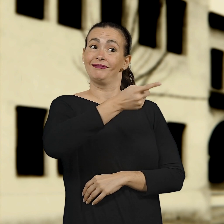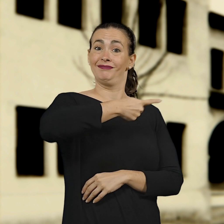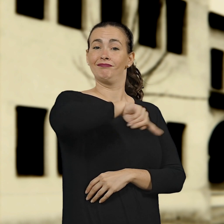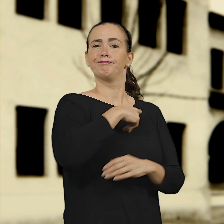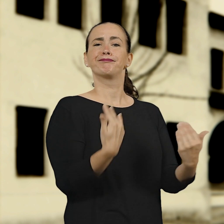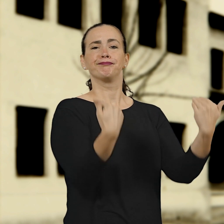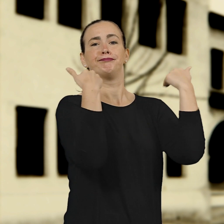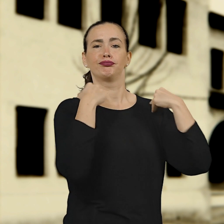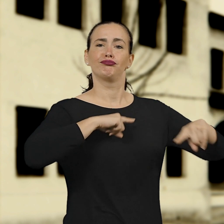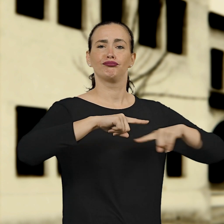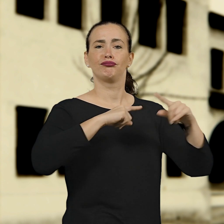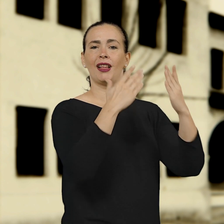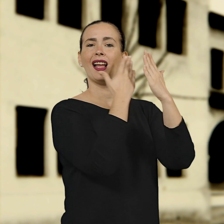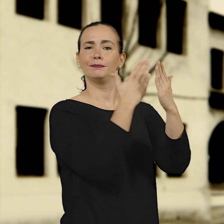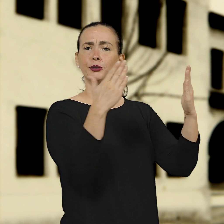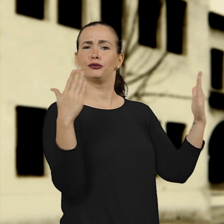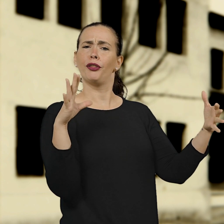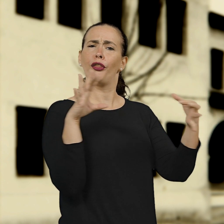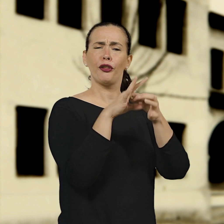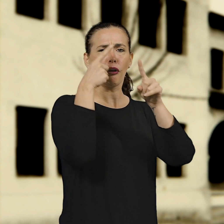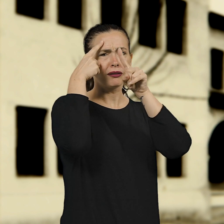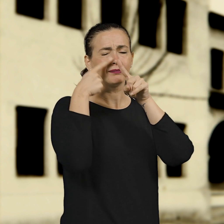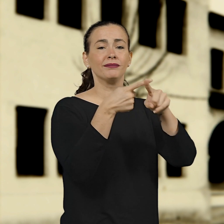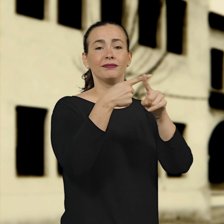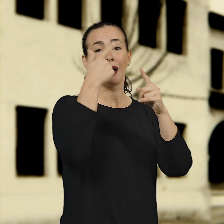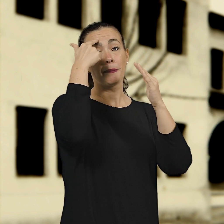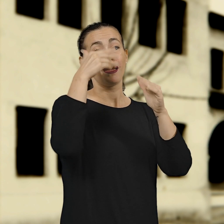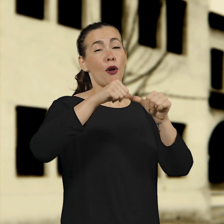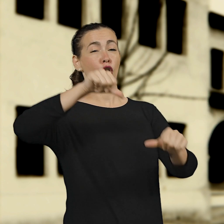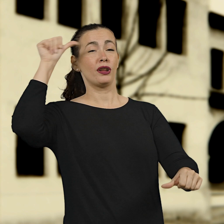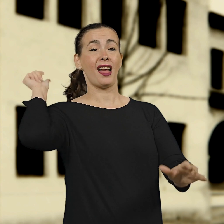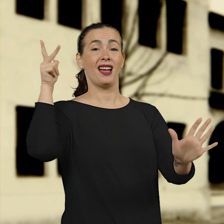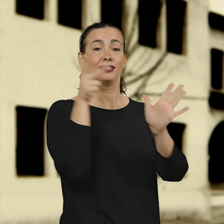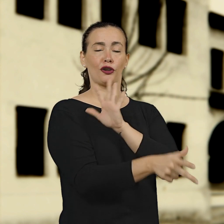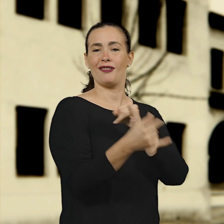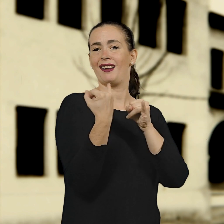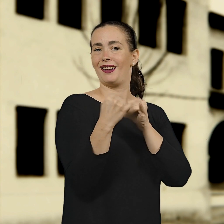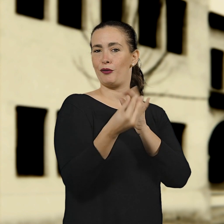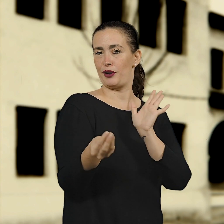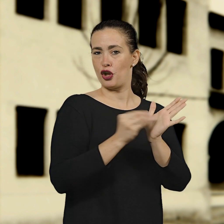a l’entorn de la recuperació de la memòria històrica.